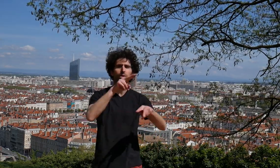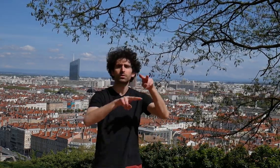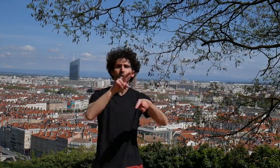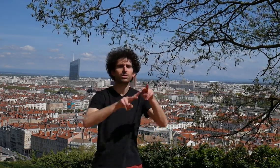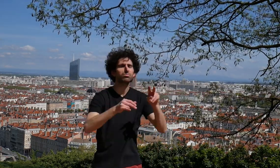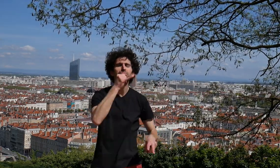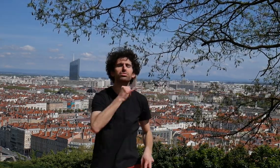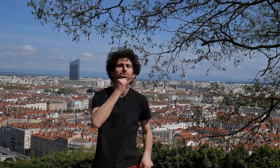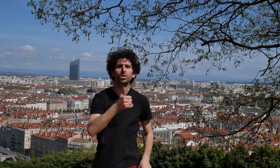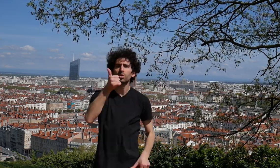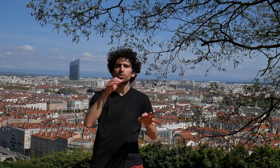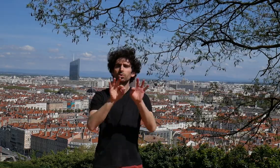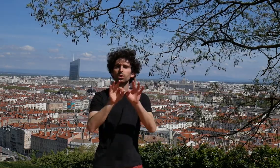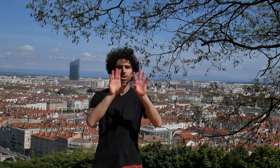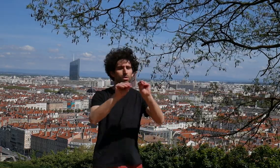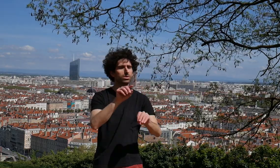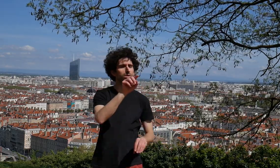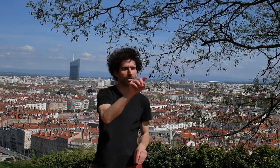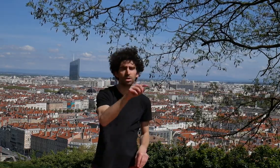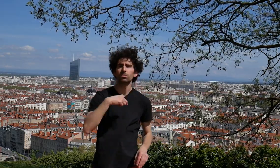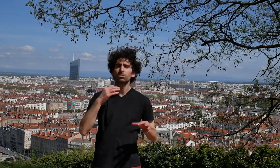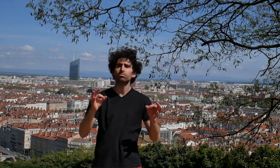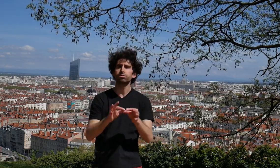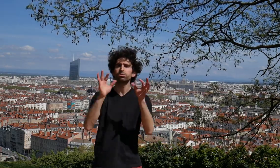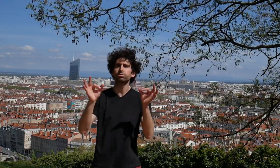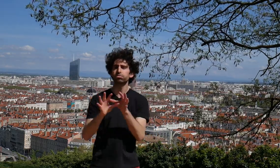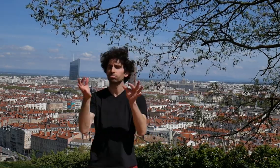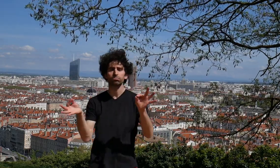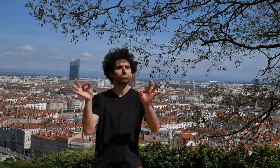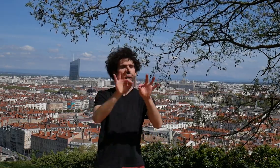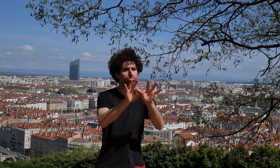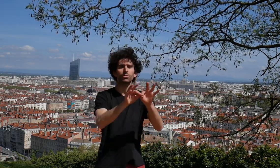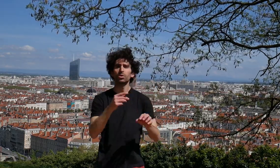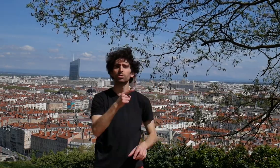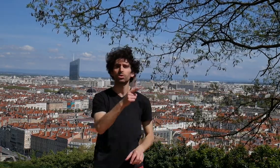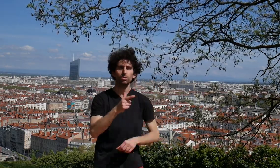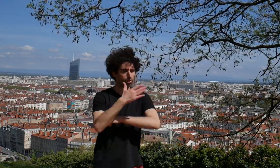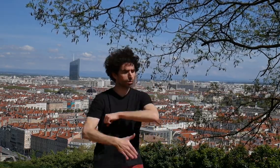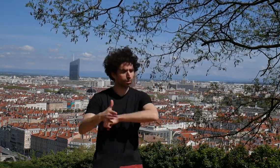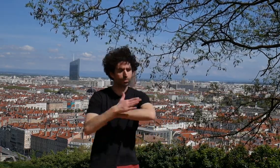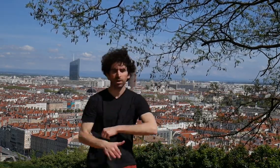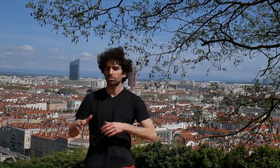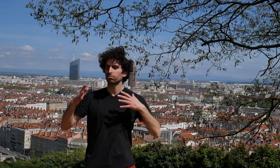se trouve un petit village où habitait une tante. De temps en temps, je la rejoignais. Nous sortions en campagne,